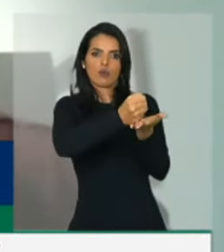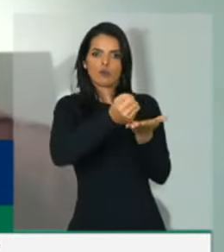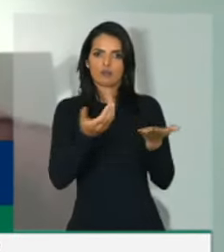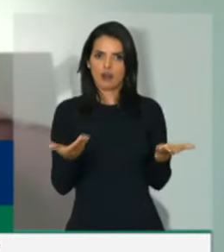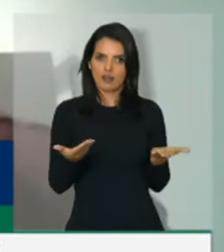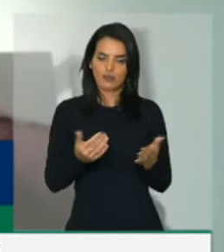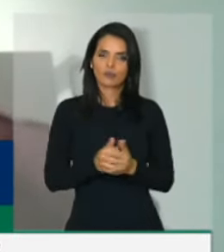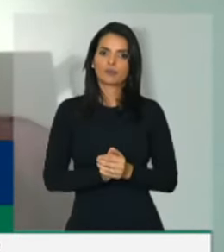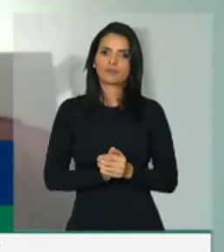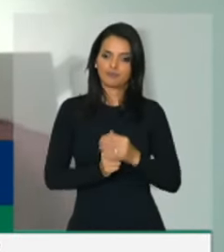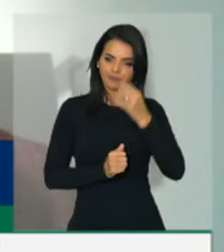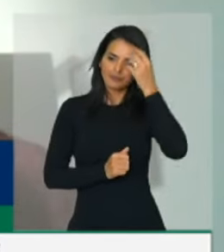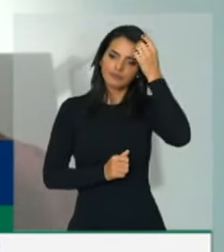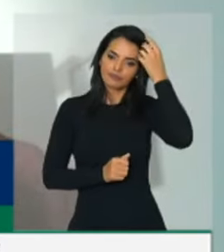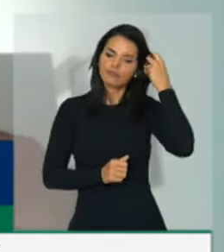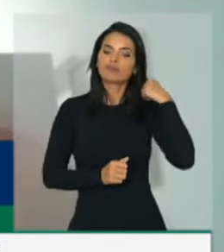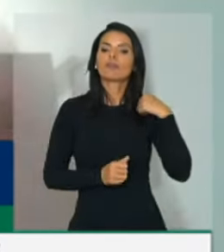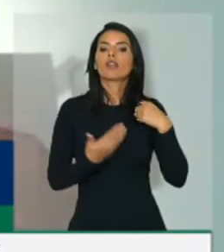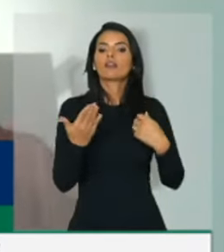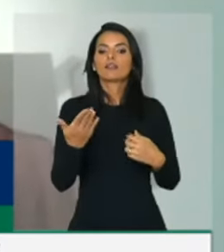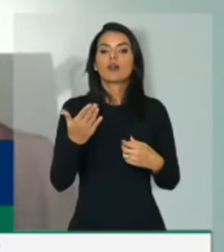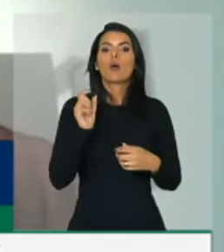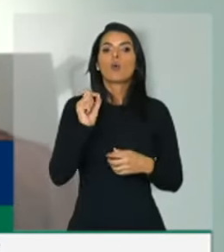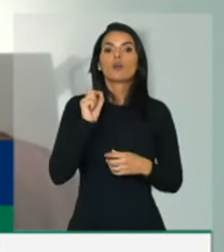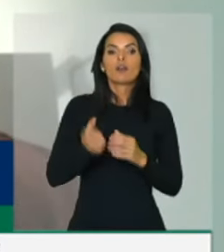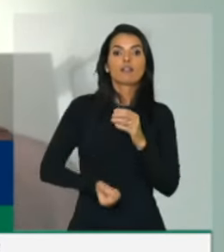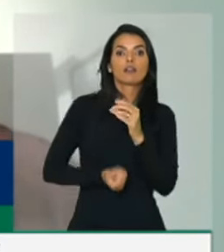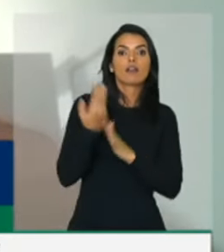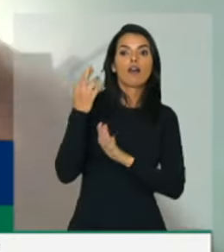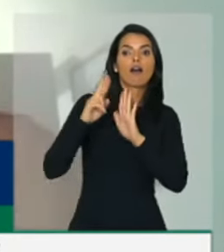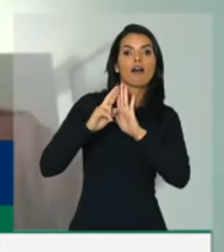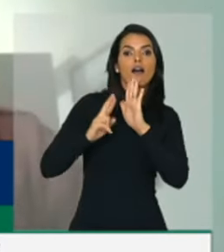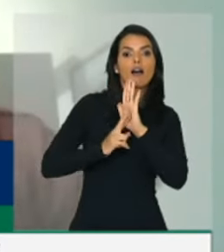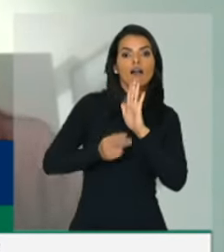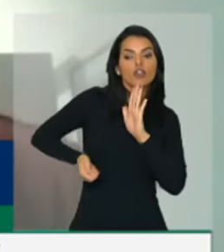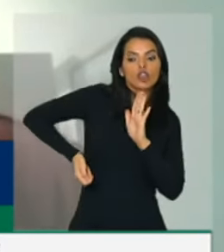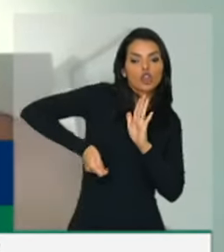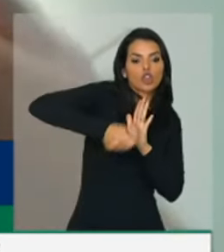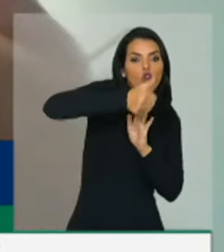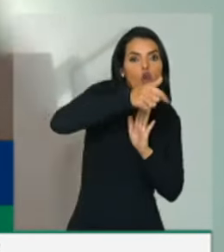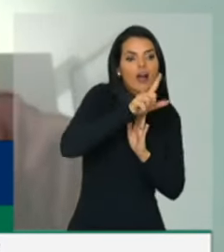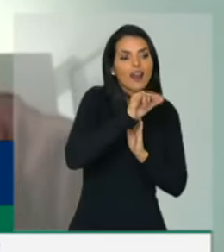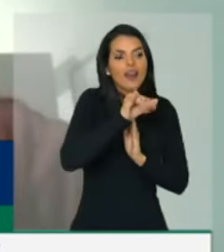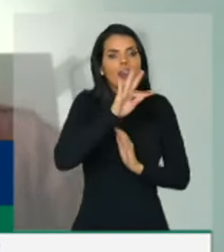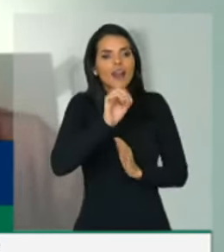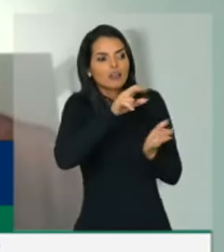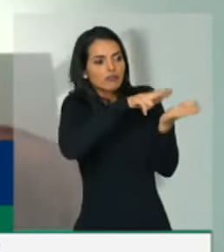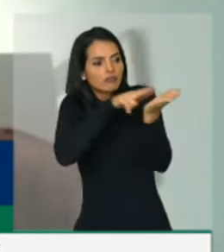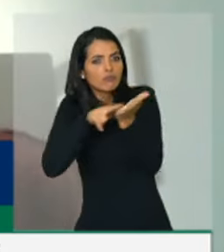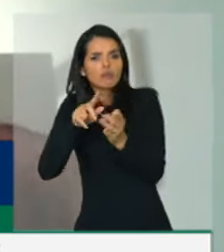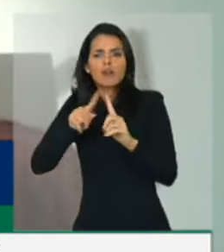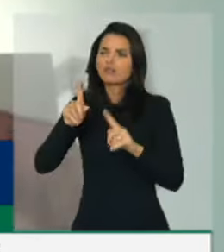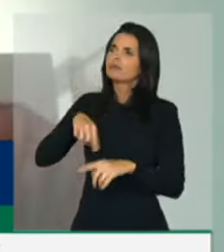PARA O SUS, MAS NINGUÉM VAI SABER QUAIS SÃO OS LEITOS, COMO ESTÁ A OCUPAÇÃO, ONDE